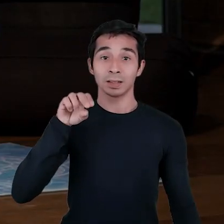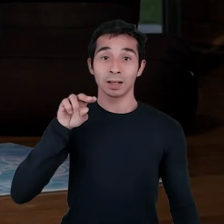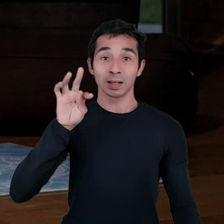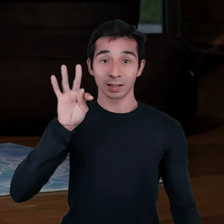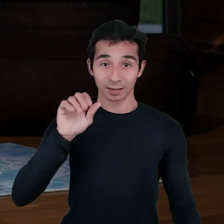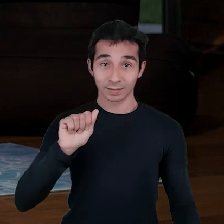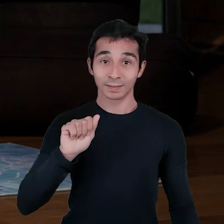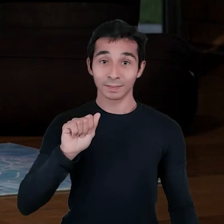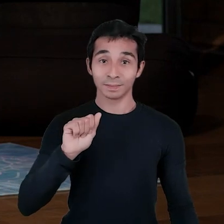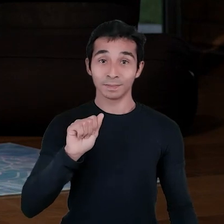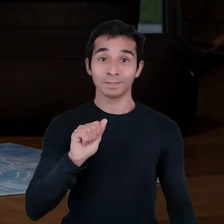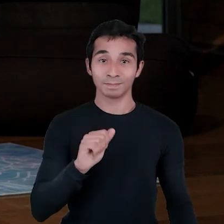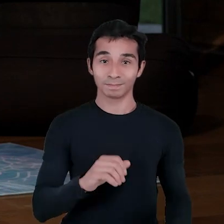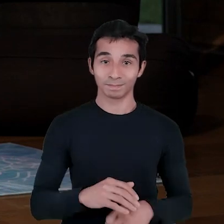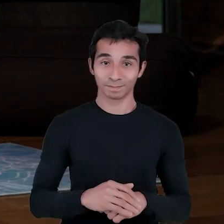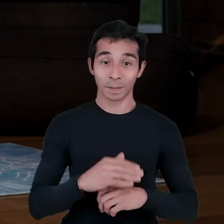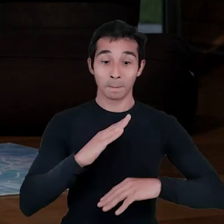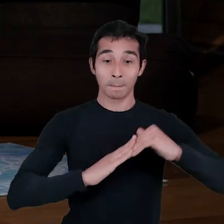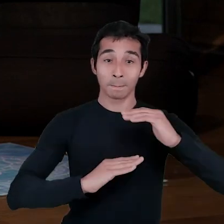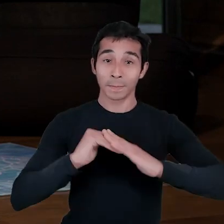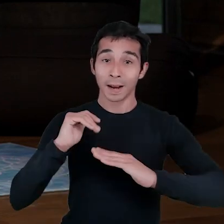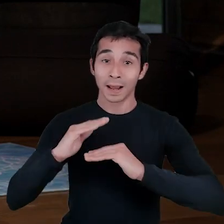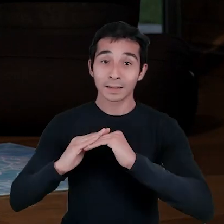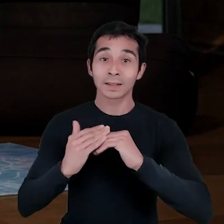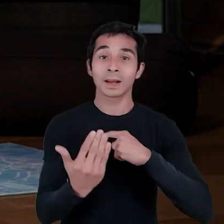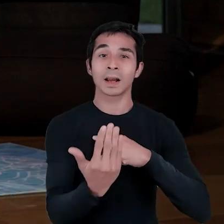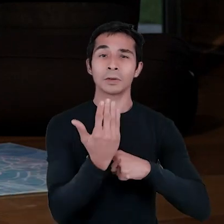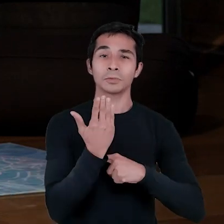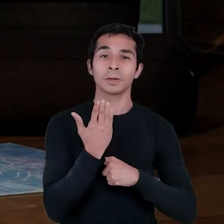exposto de tal maneira que levamaior equilíbrio e harmonia